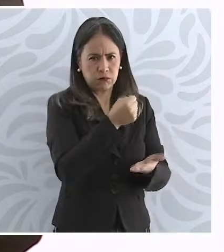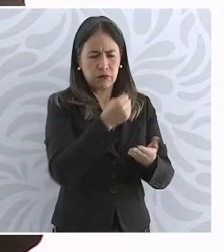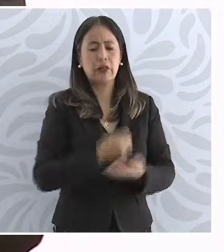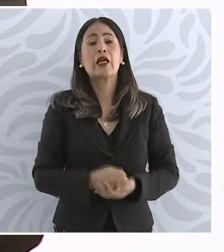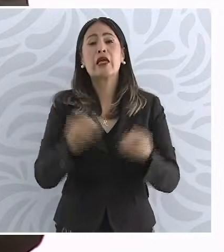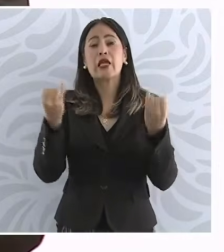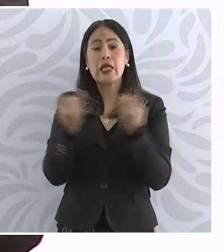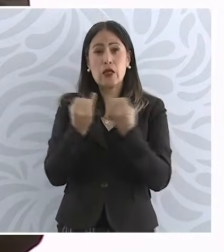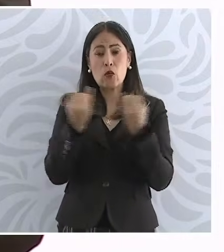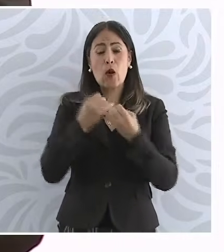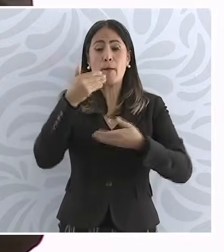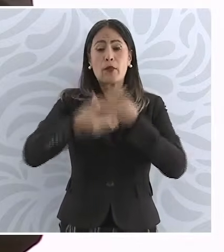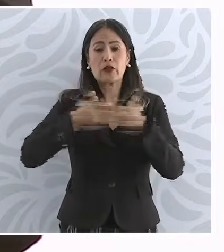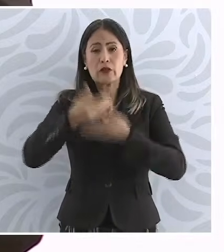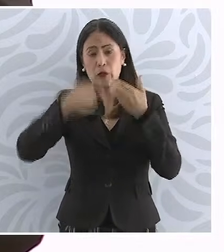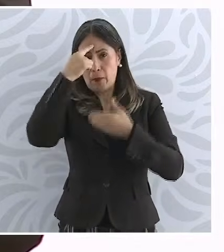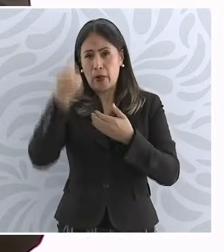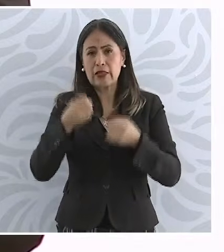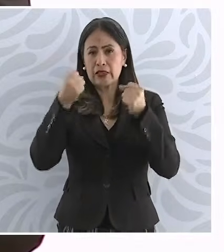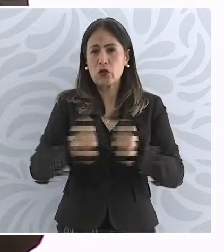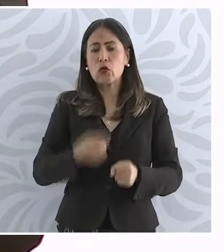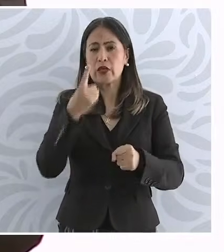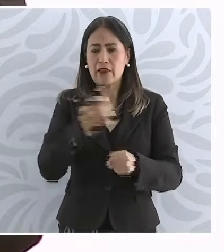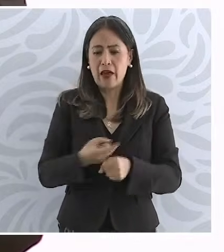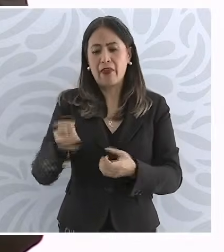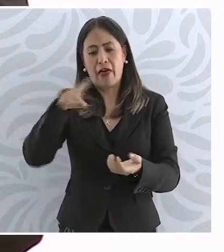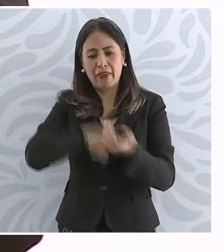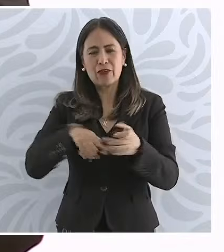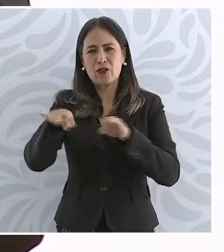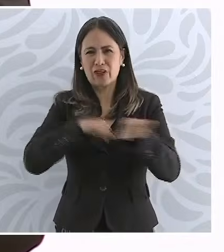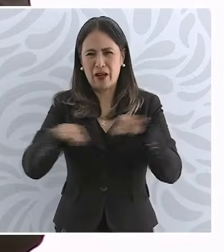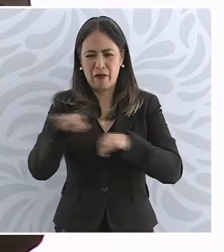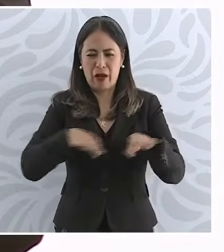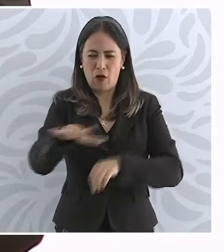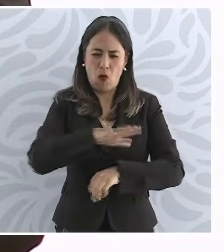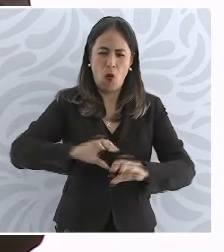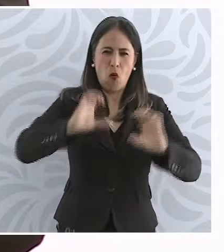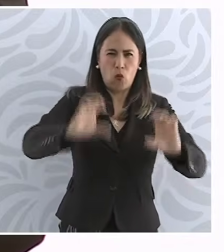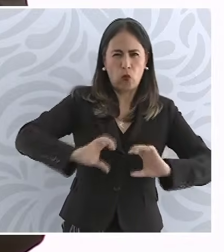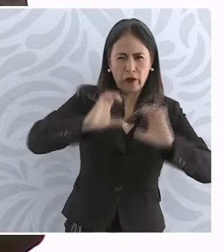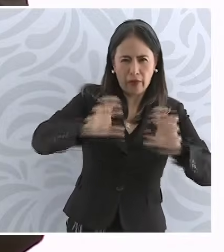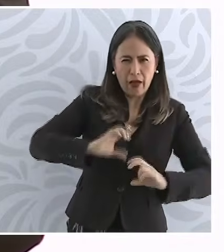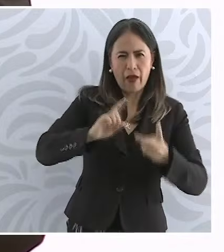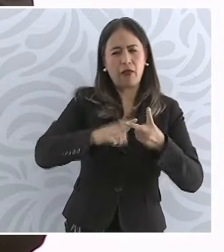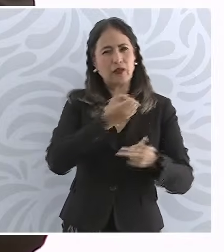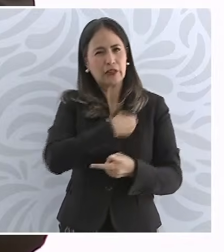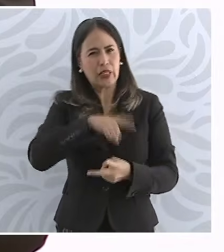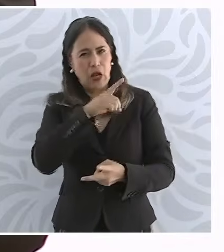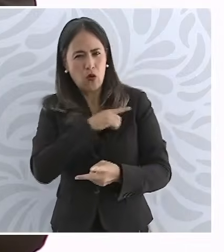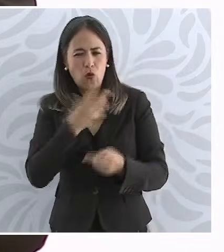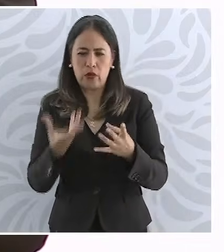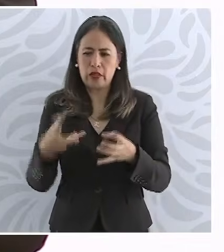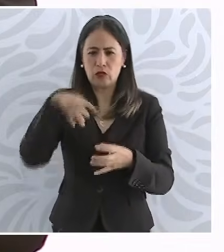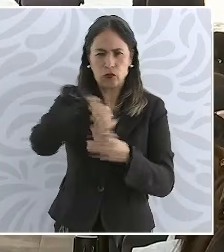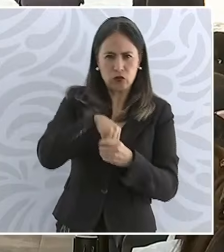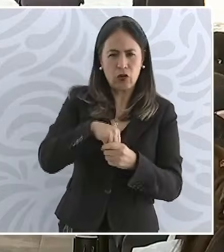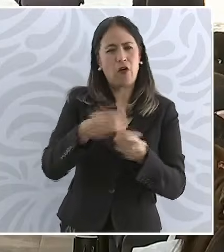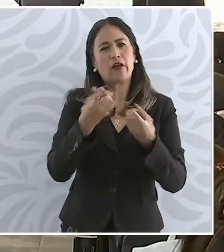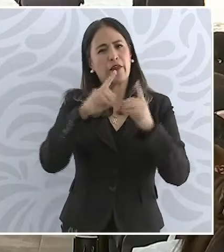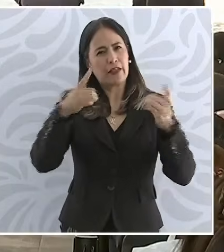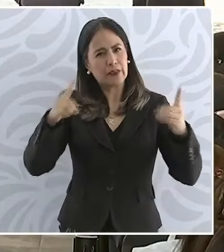procesos de seguridad salud en el trabajo cuidado ambiental inclusión y desarrollo sostenible tenga